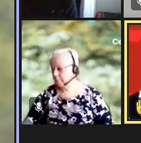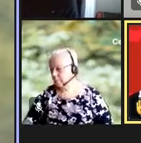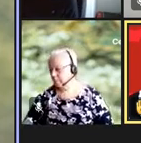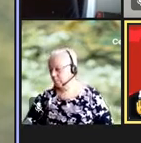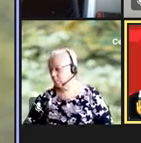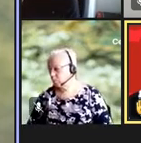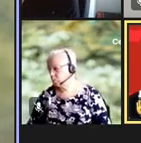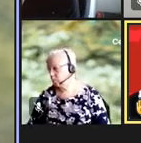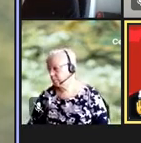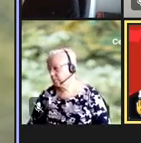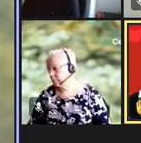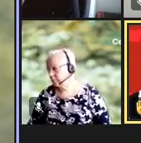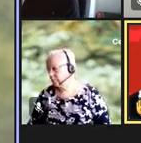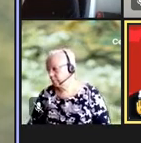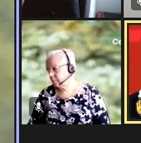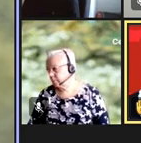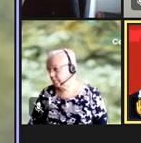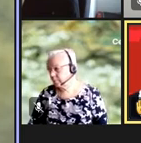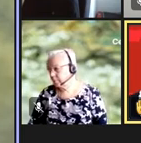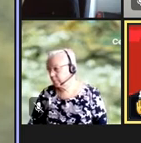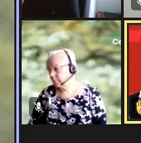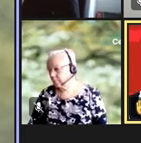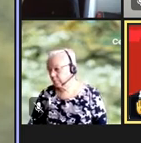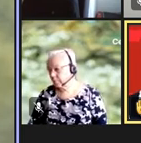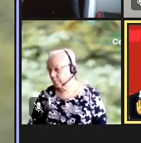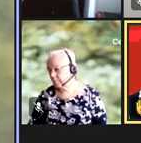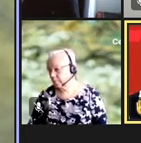Föreslår alltså över det som finns Som lagkrav